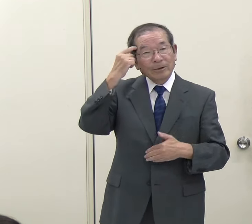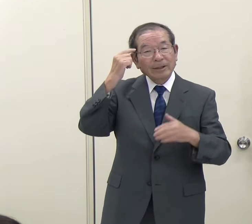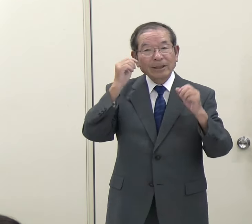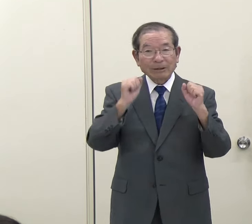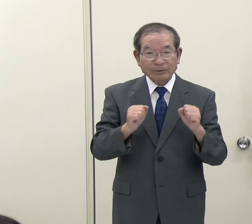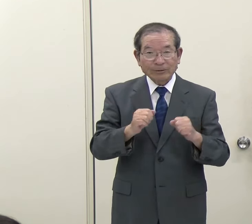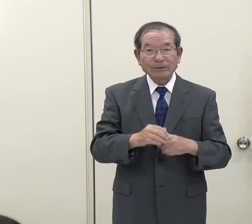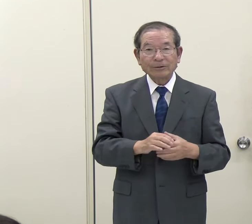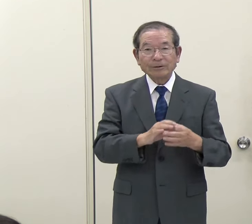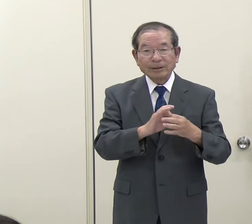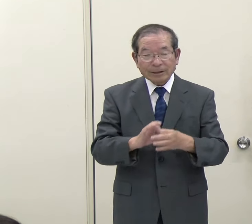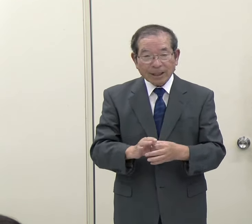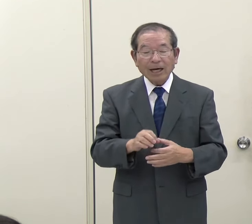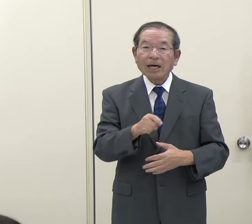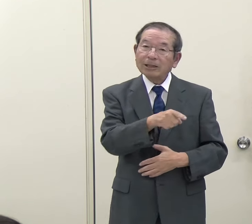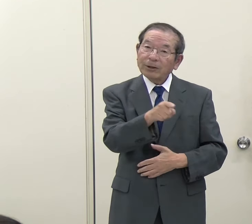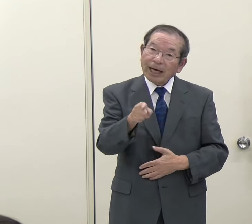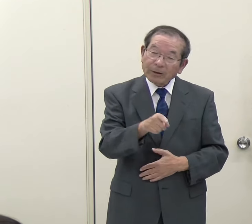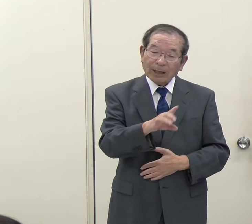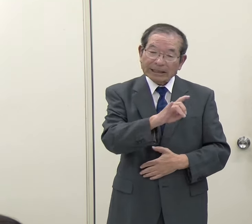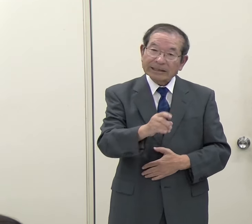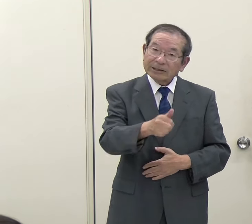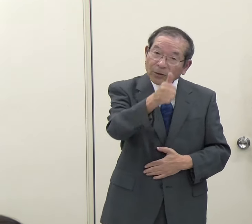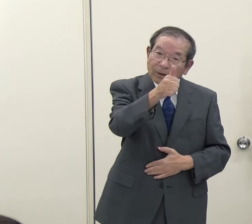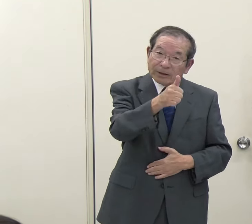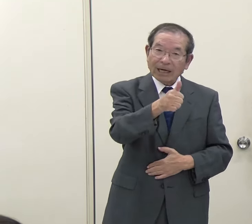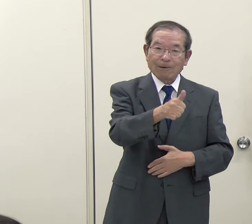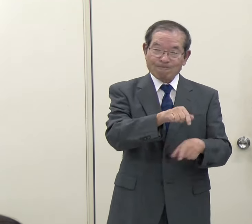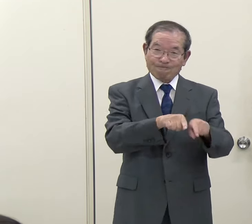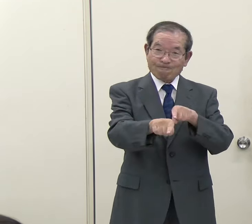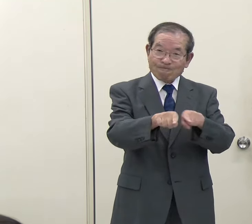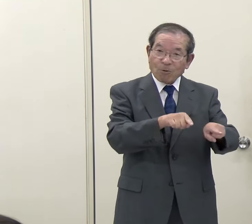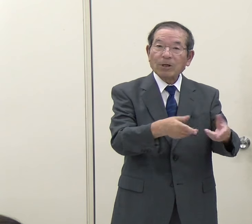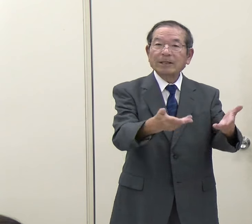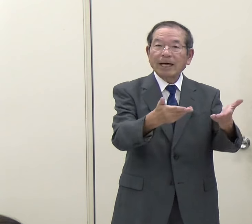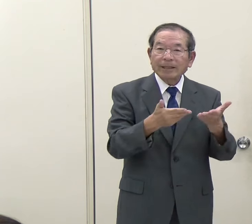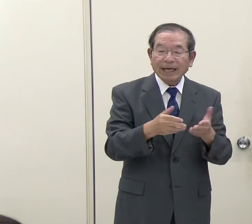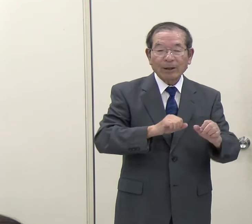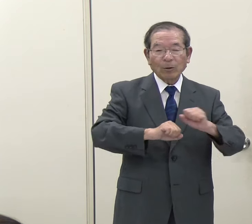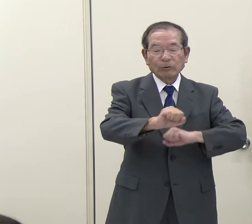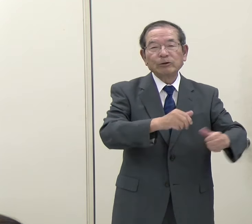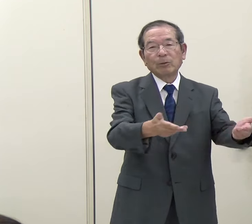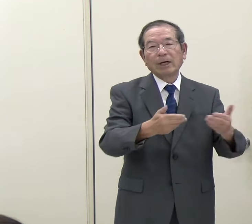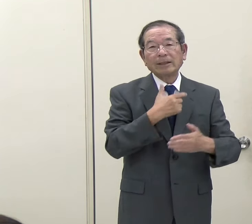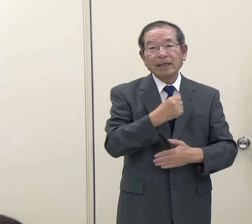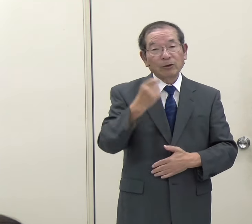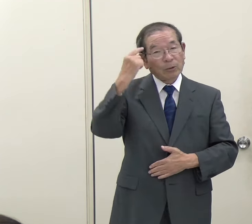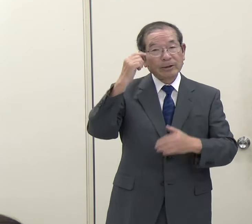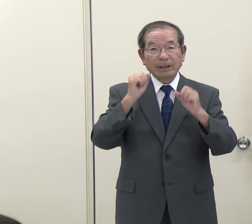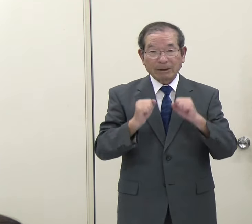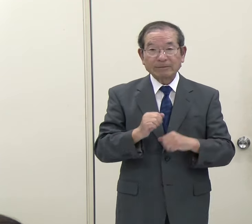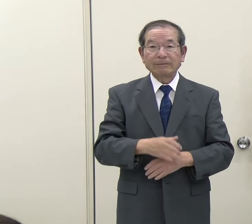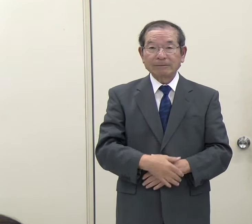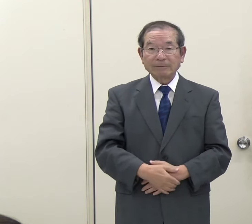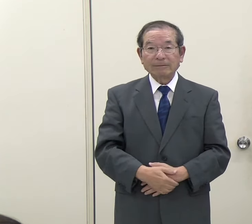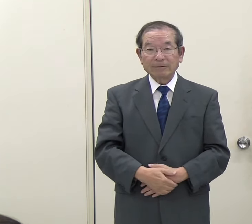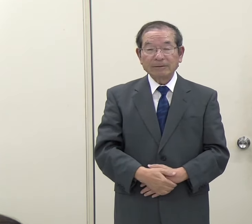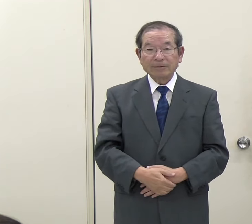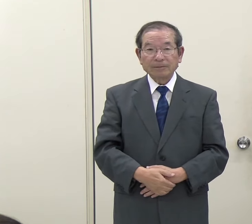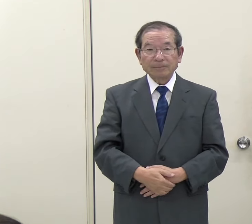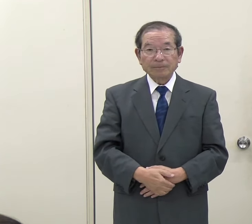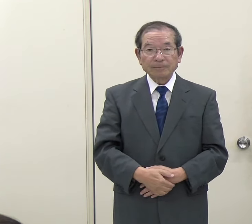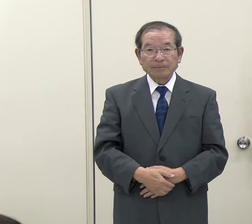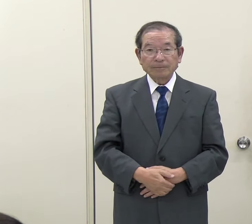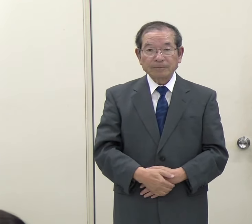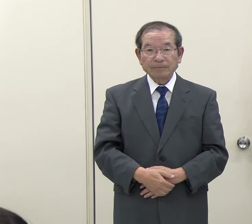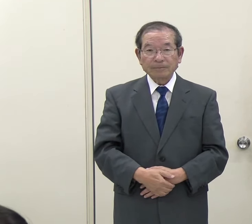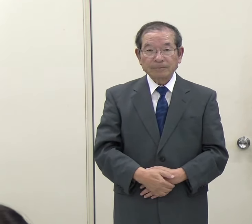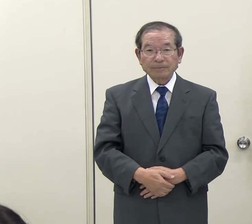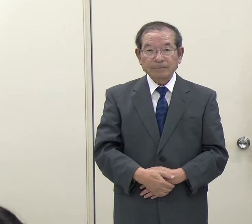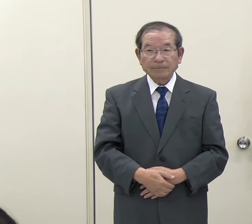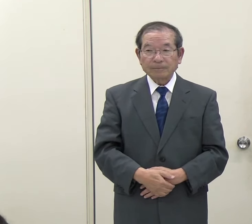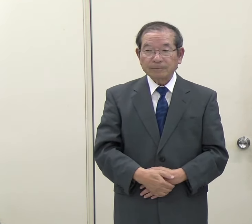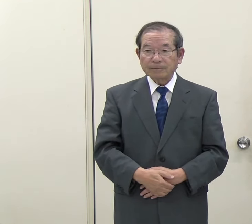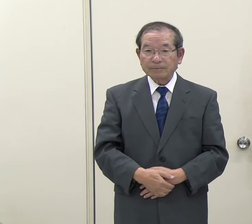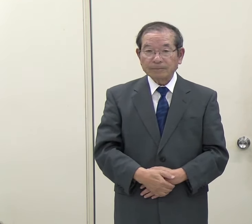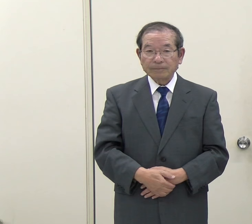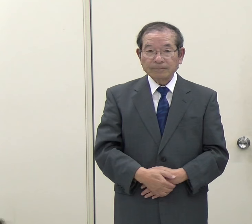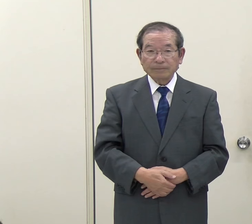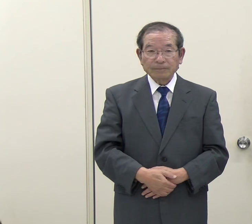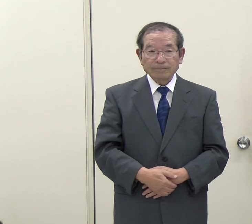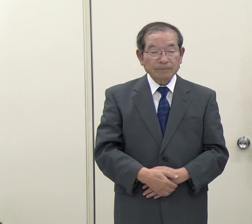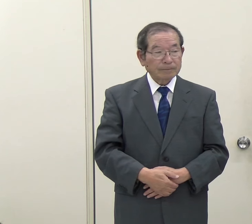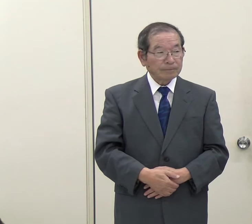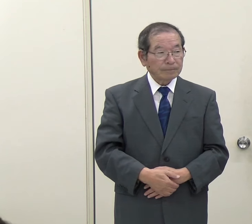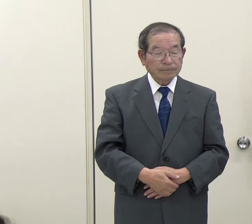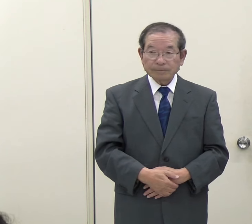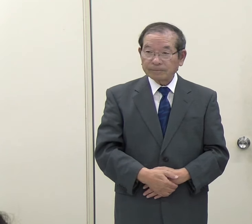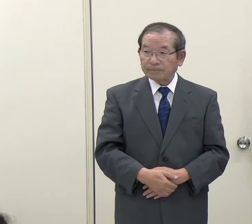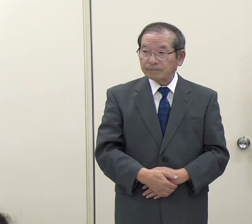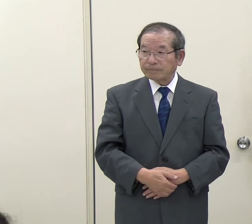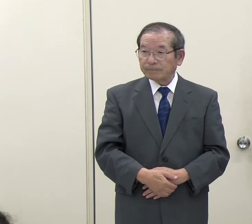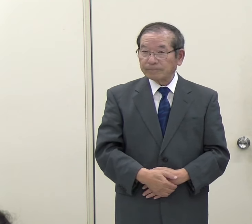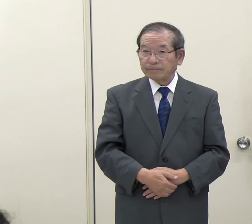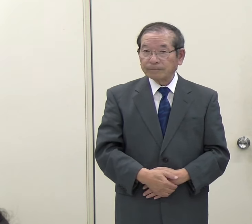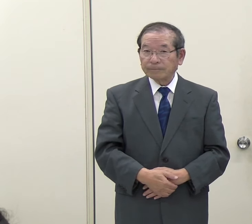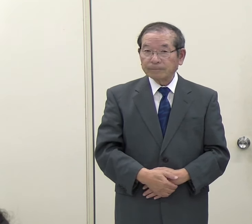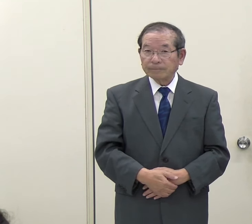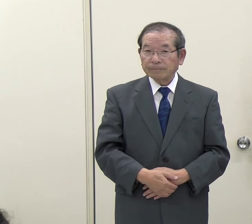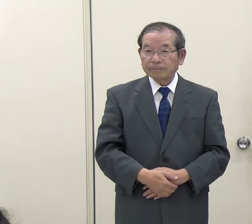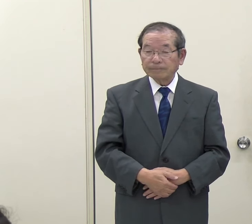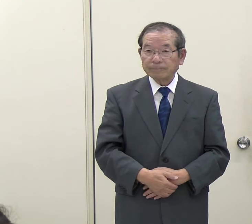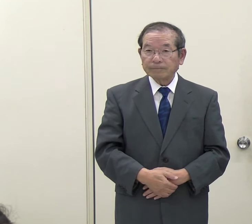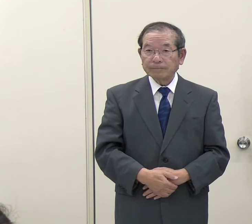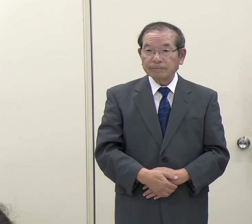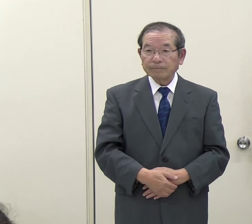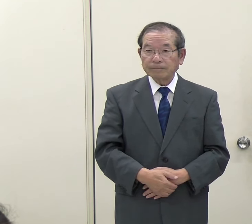そういうことを議長の指揮の下で取り組んでいただくことを期待しています。